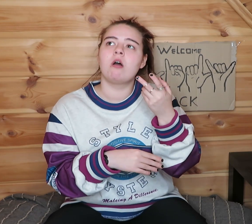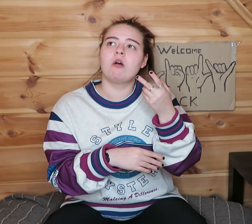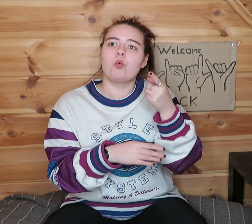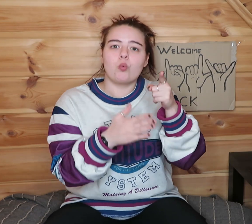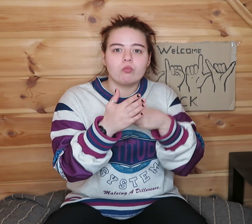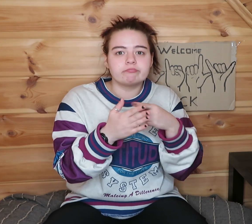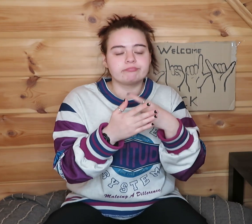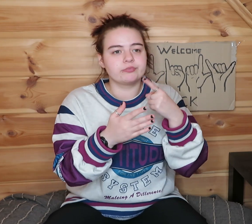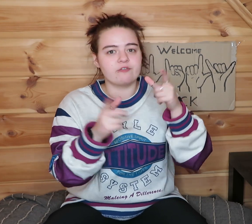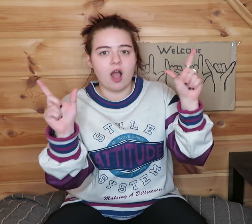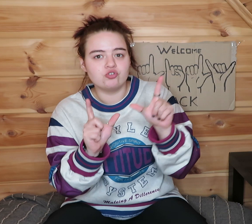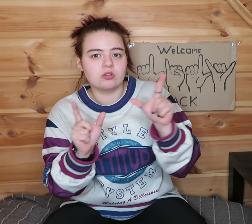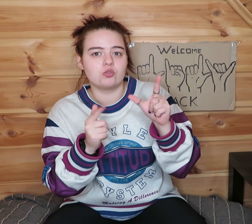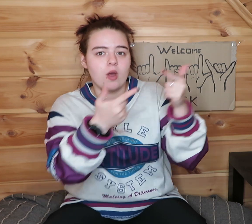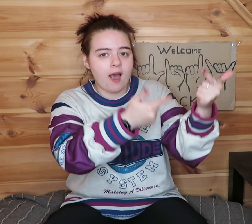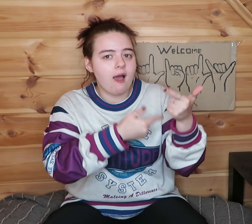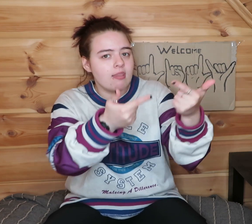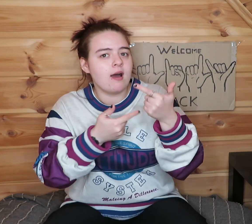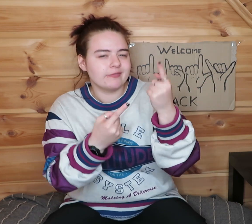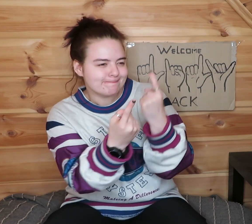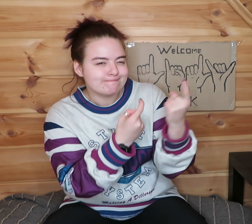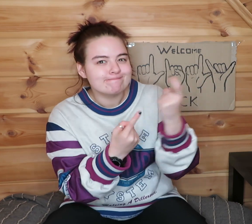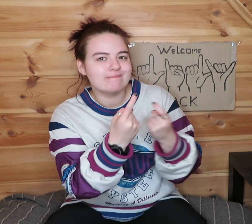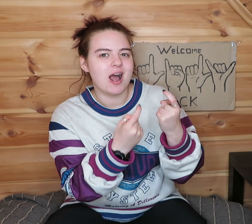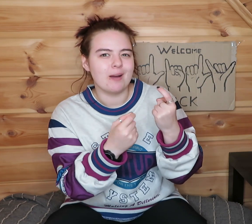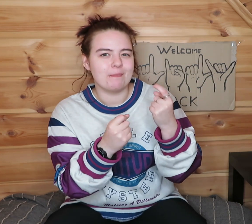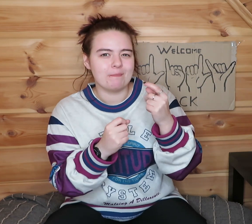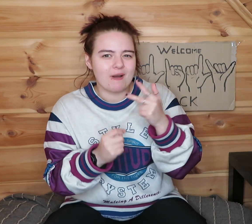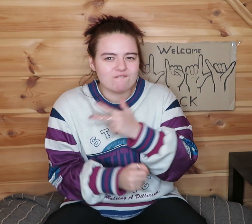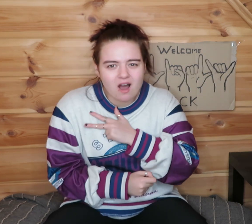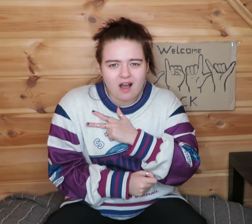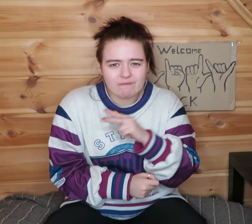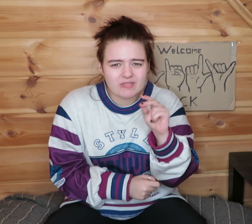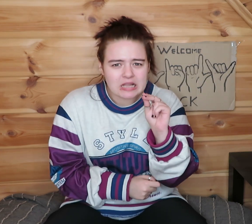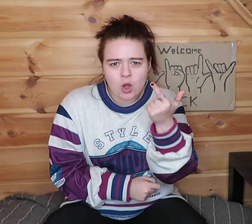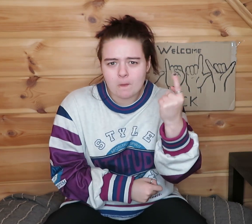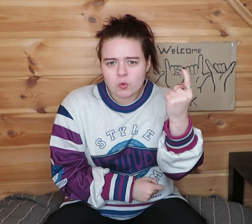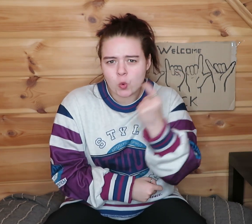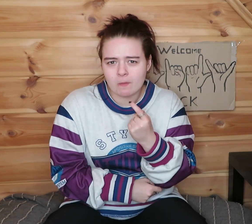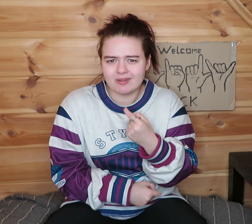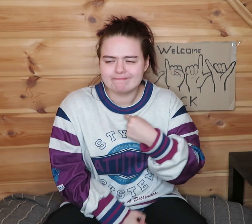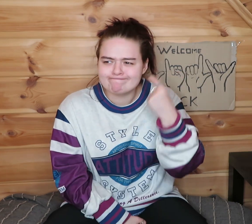Oft lade ich sie zu Veranstaltungen ein und locke sie ein bisschen. Aber in Realität kommen sie kaum....